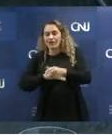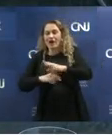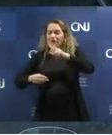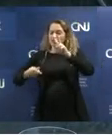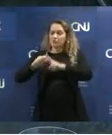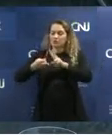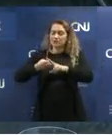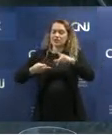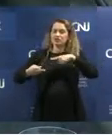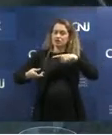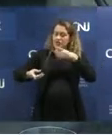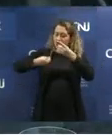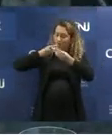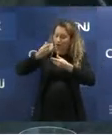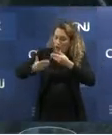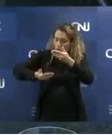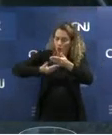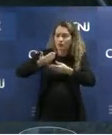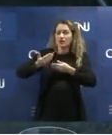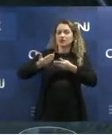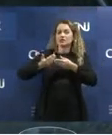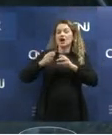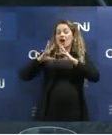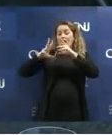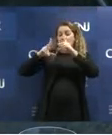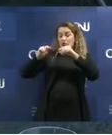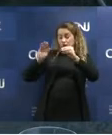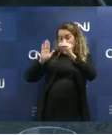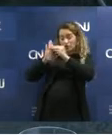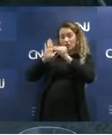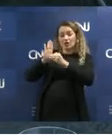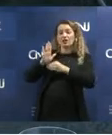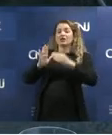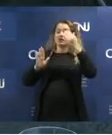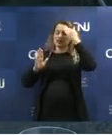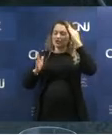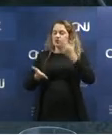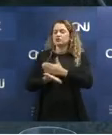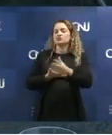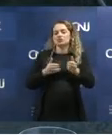Então, por essas considerações, eu entendo de acompanhar a corregedora, mas sem o afastamento dele da unidade.